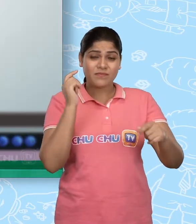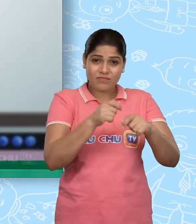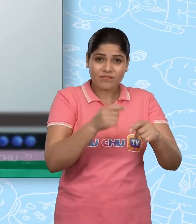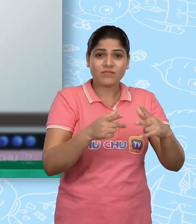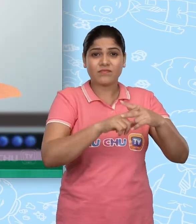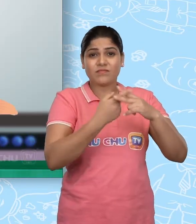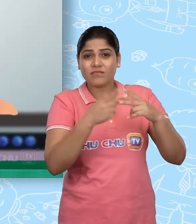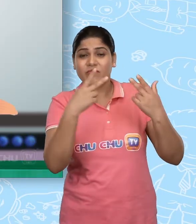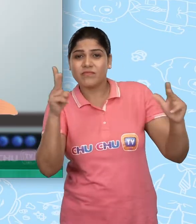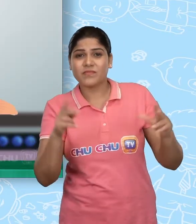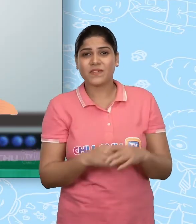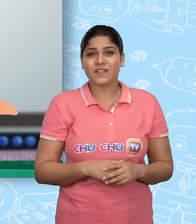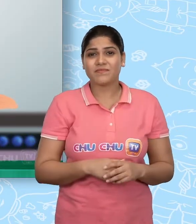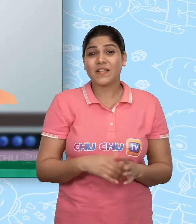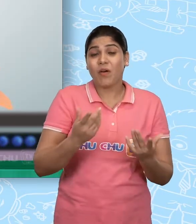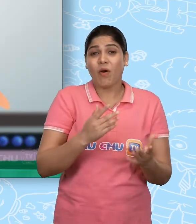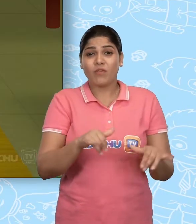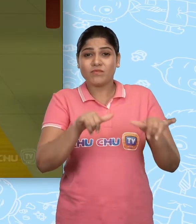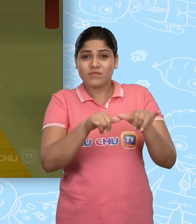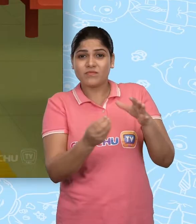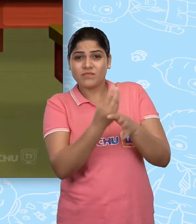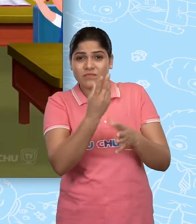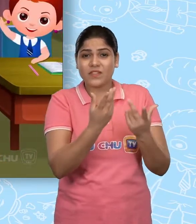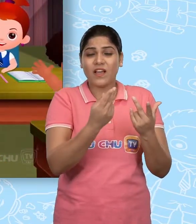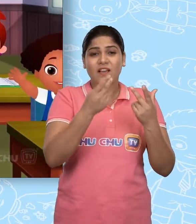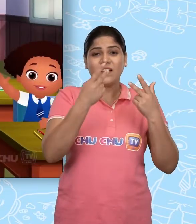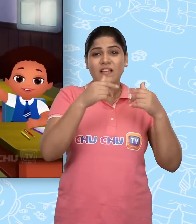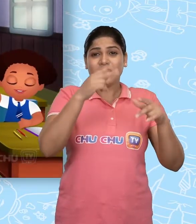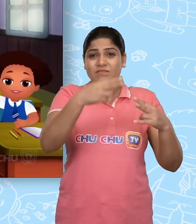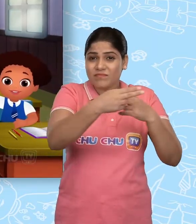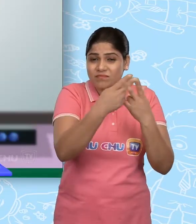और असली बागवानी करने का मौका भी। Hurray!